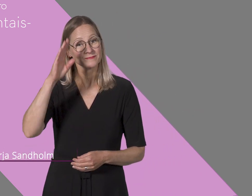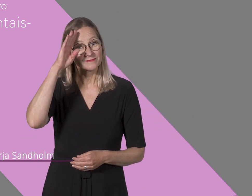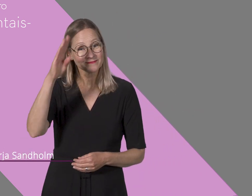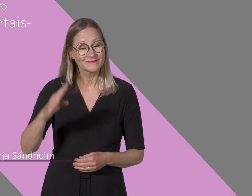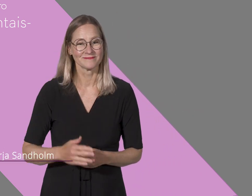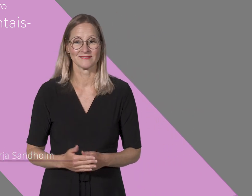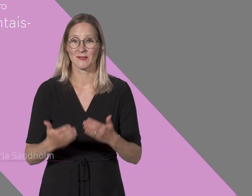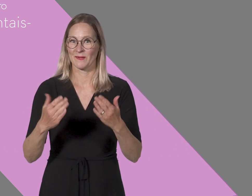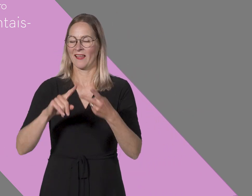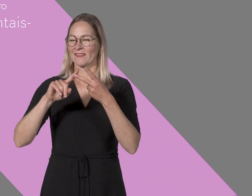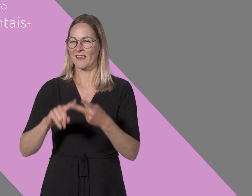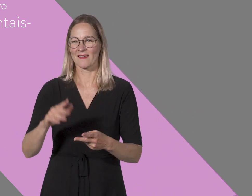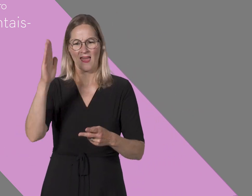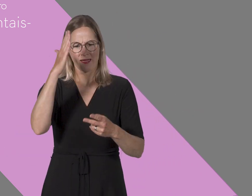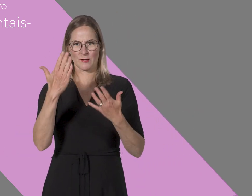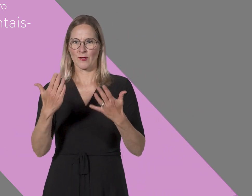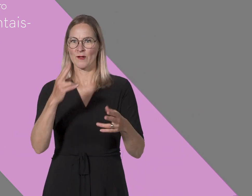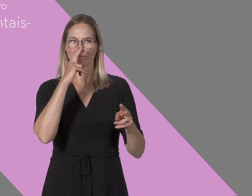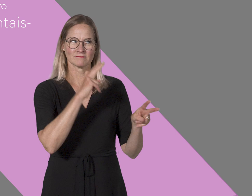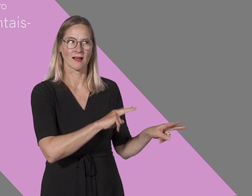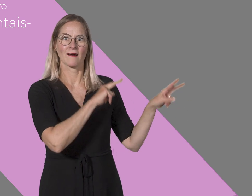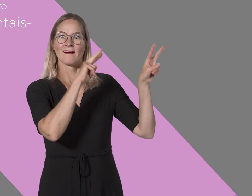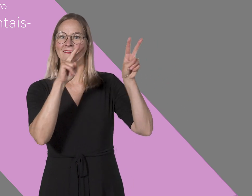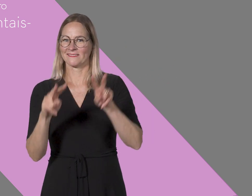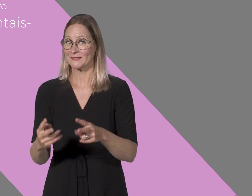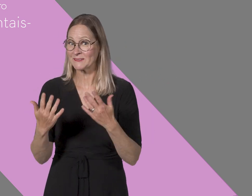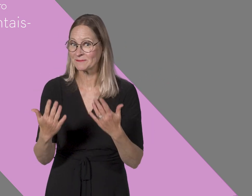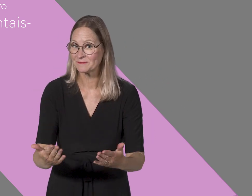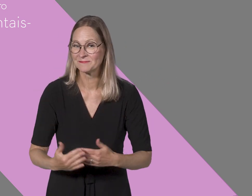Hei! On taas ajankohtaiskatsauksemme aika.